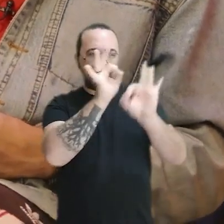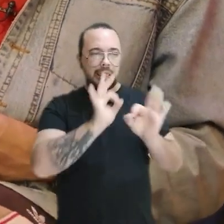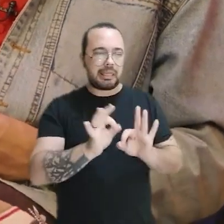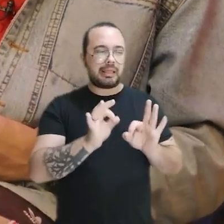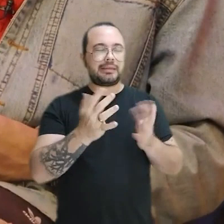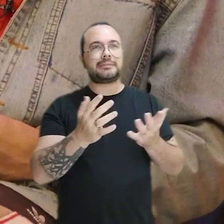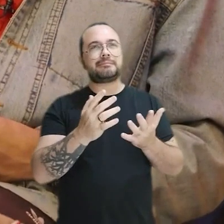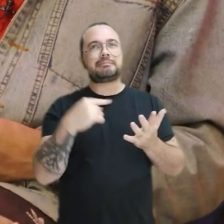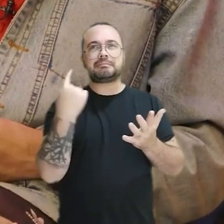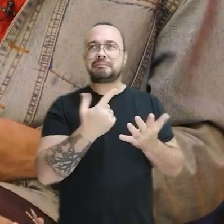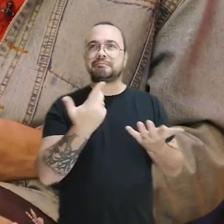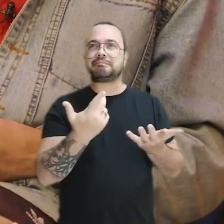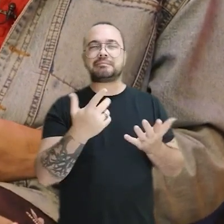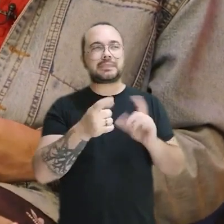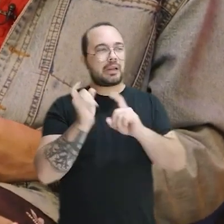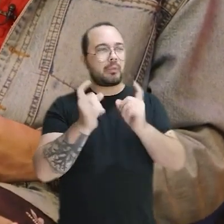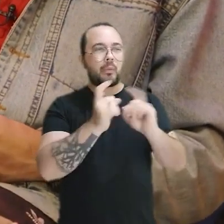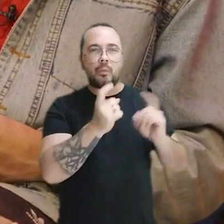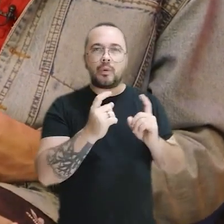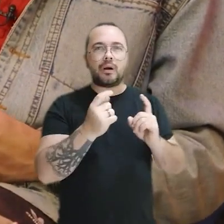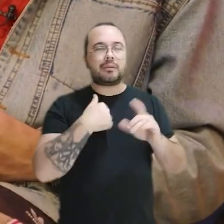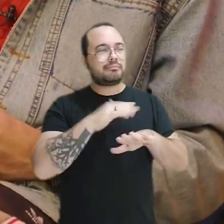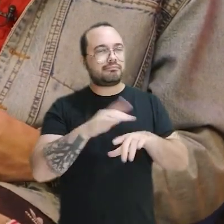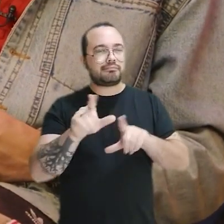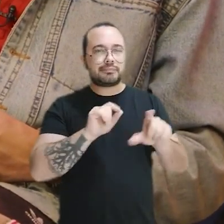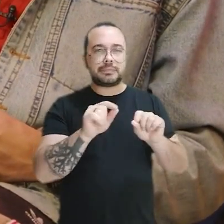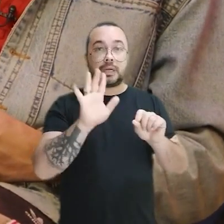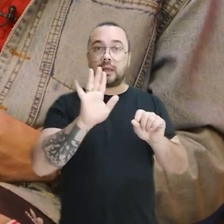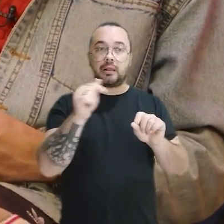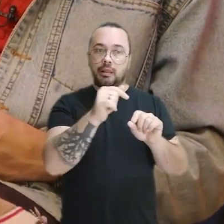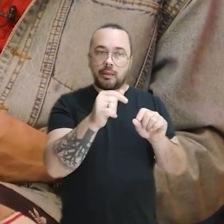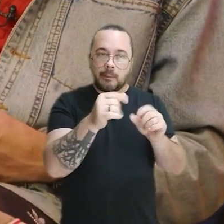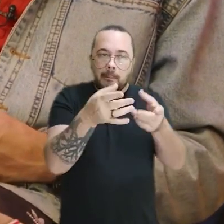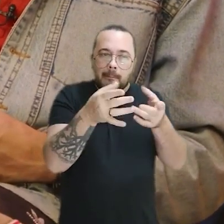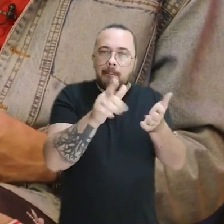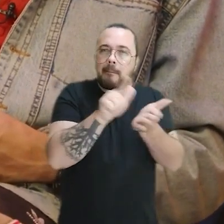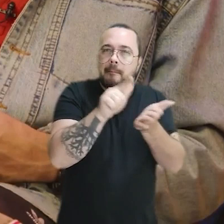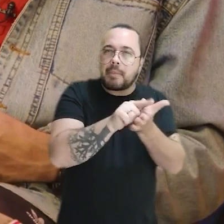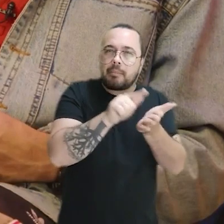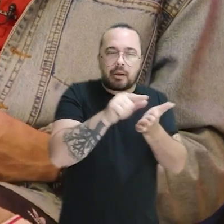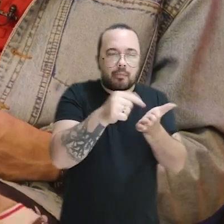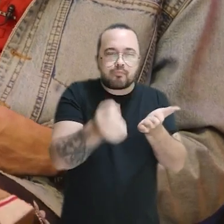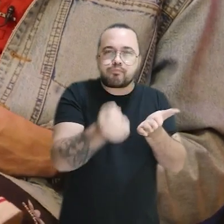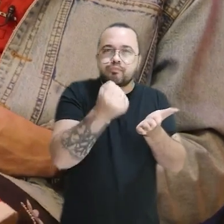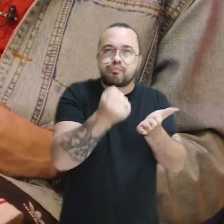a gente está no meio da reunião decidindo que..., "Ah não, a gramatura dessa página aqui vai ter que ser mais pesada, porque essa piada é pesada",